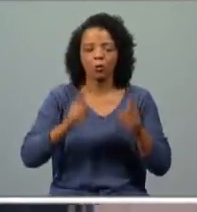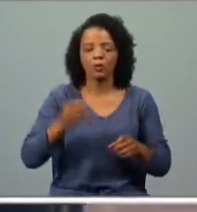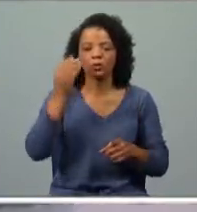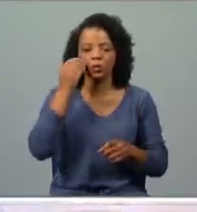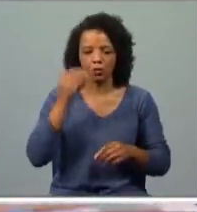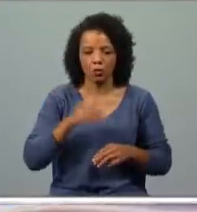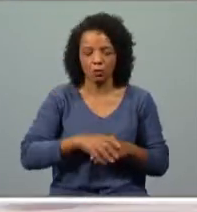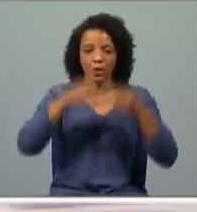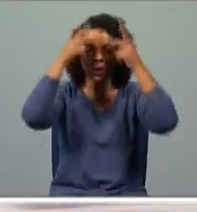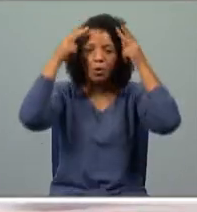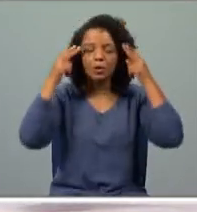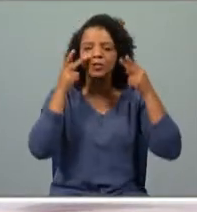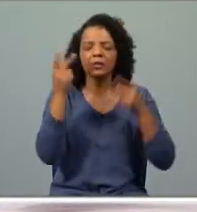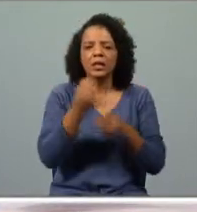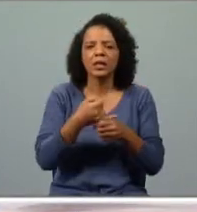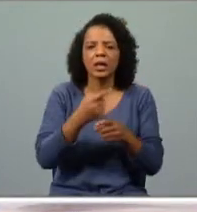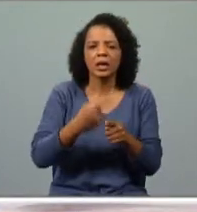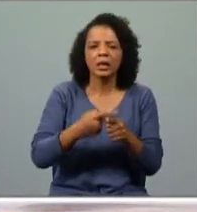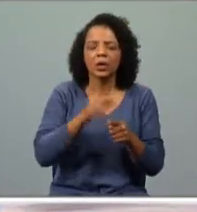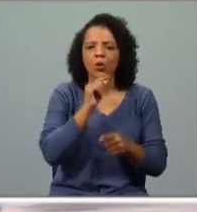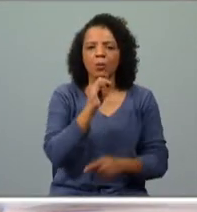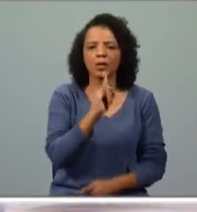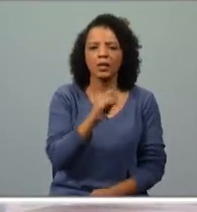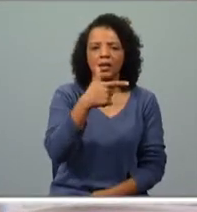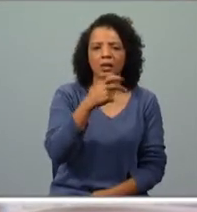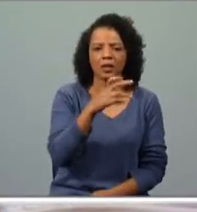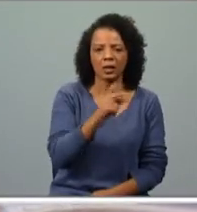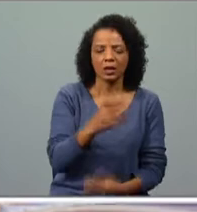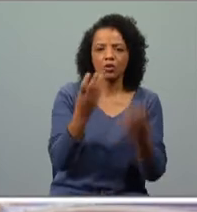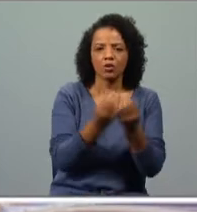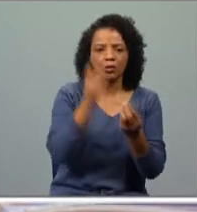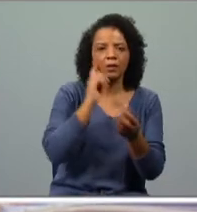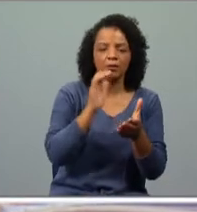Ulisses vivia numa ilha grega chamada Rita que a sua esposa Penélope e seu 奧德修斯住在一個名叫麗塔認為他的妻子佩內洛普和他的